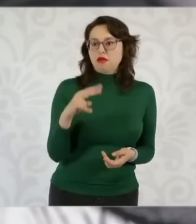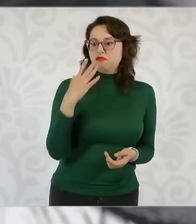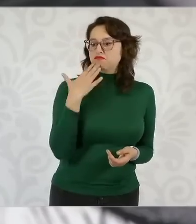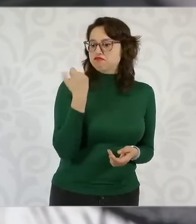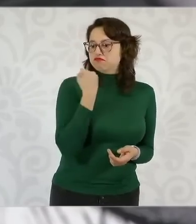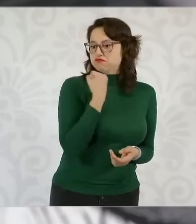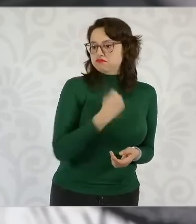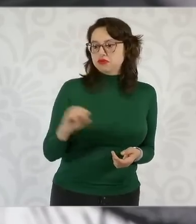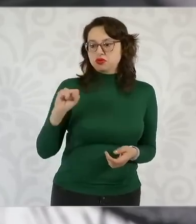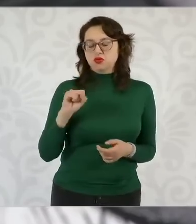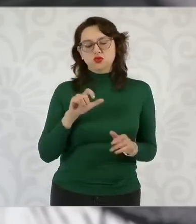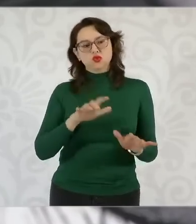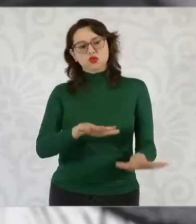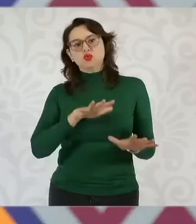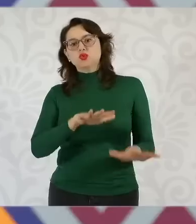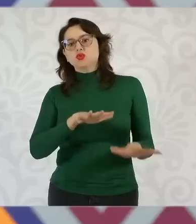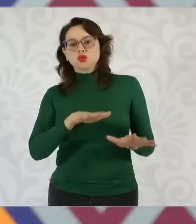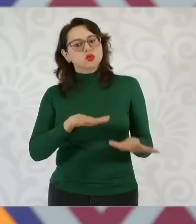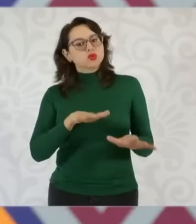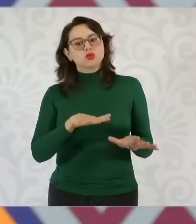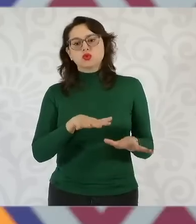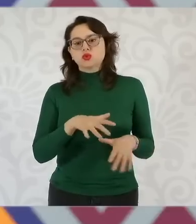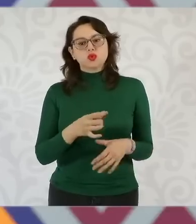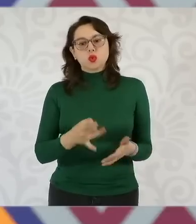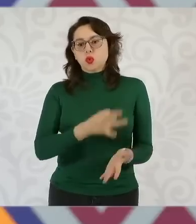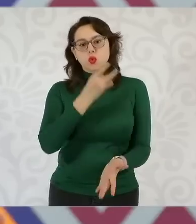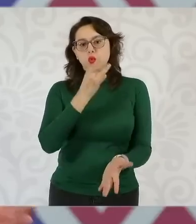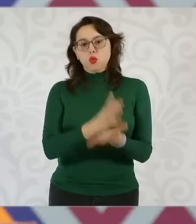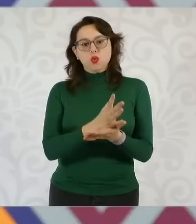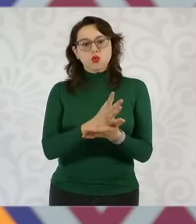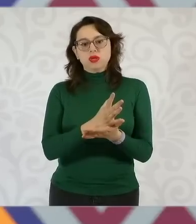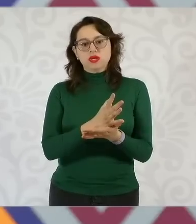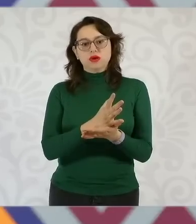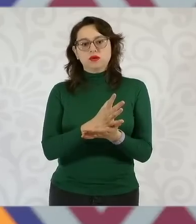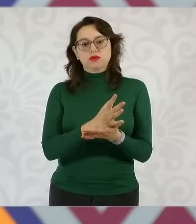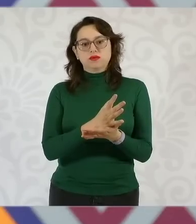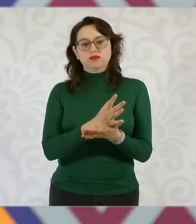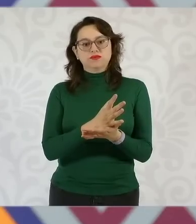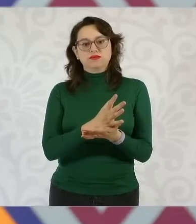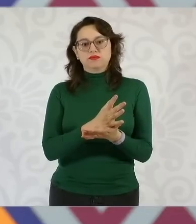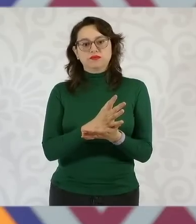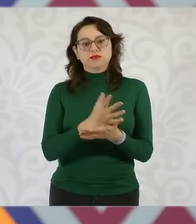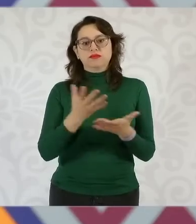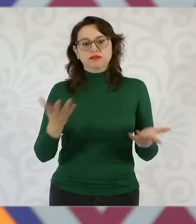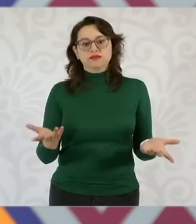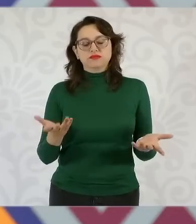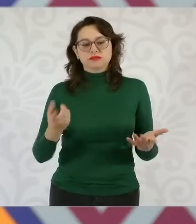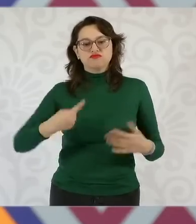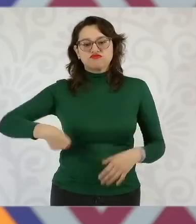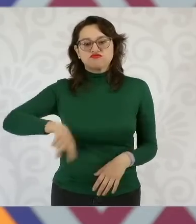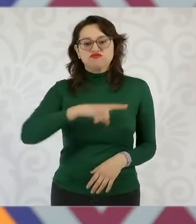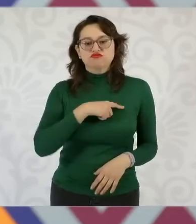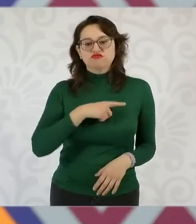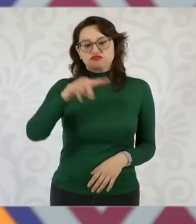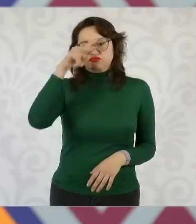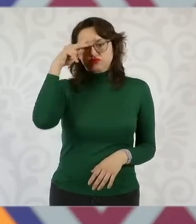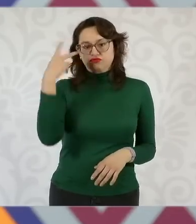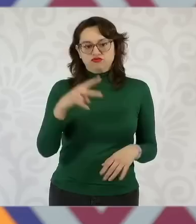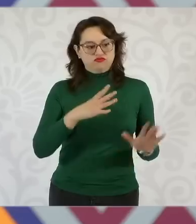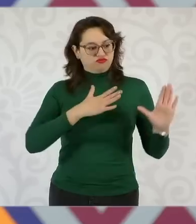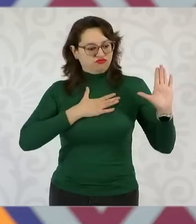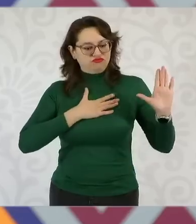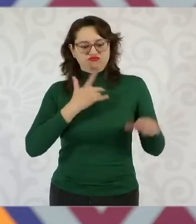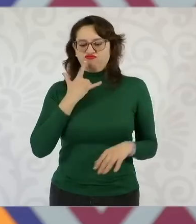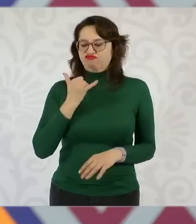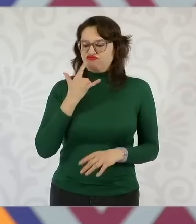algo único eh Son y yo diría somos somos personas muy comprometidas somos personas muy eficientes